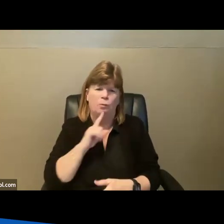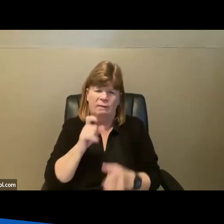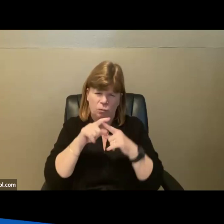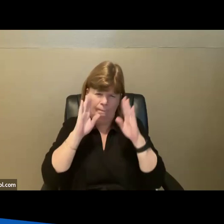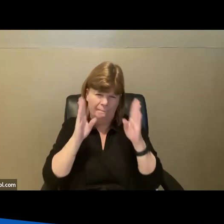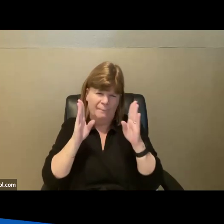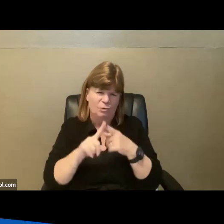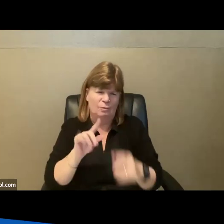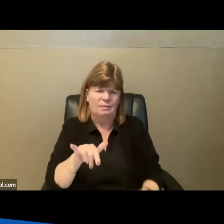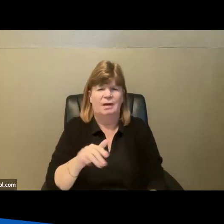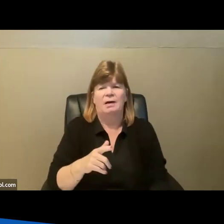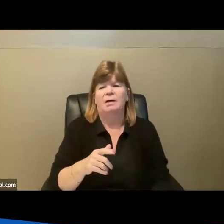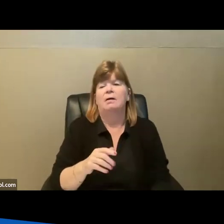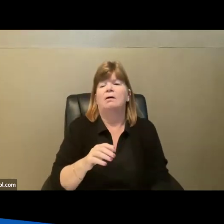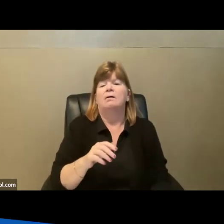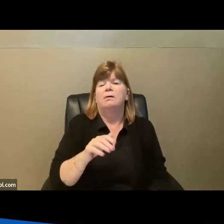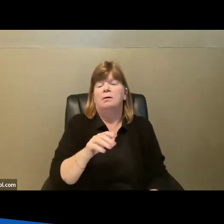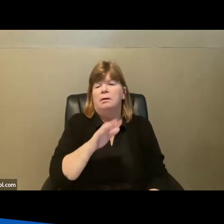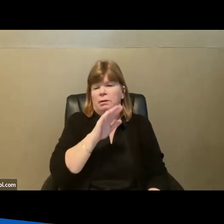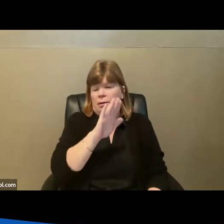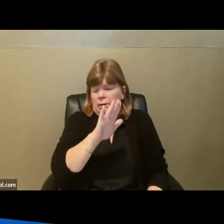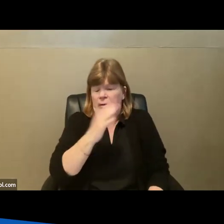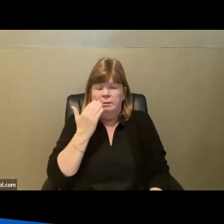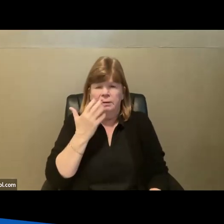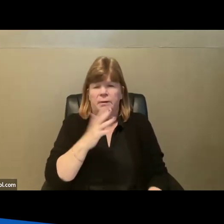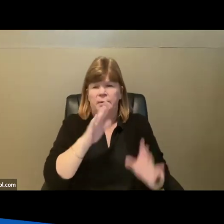Lo que la Alianza contra la Sepsis y los especialistas en